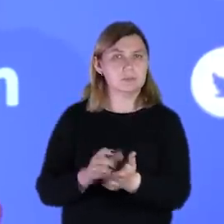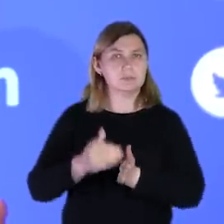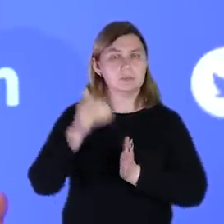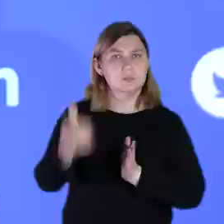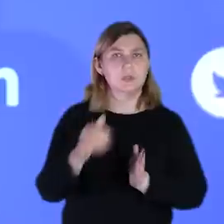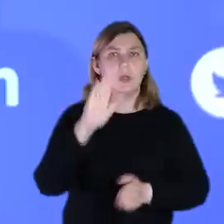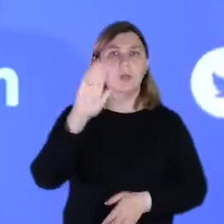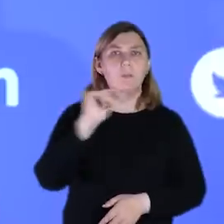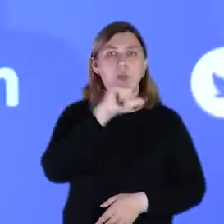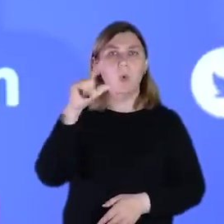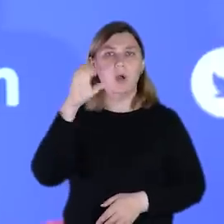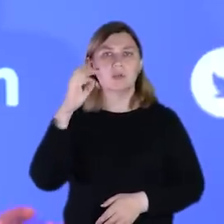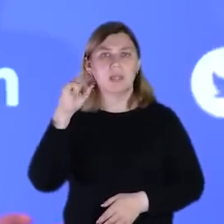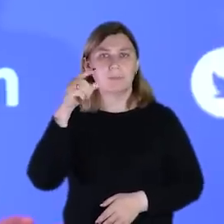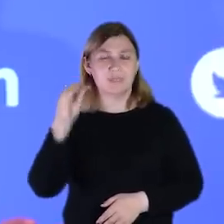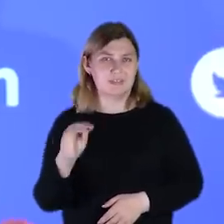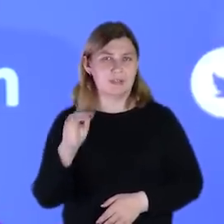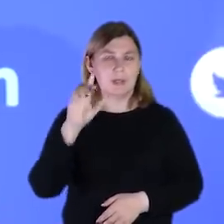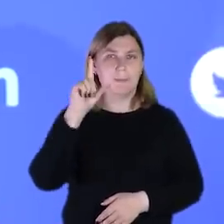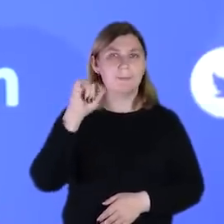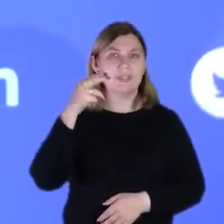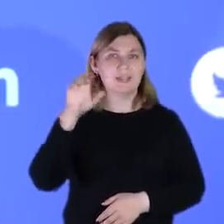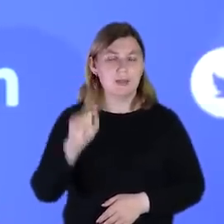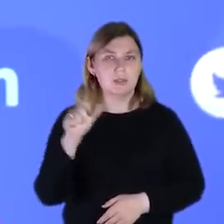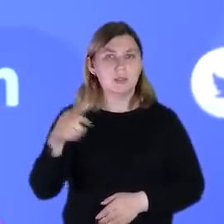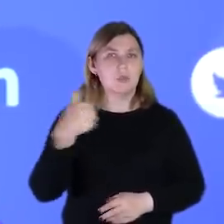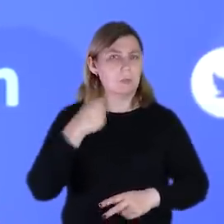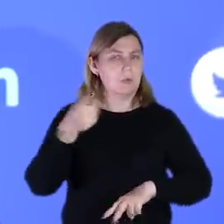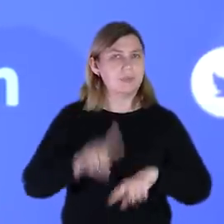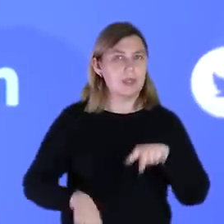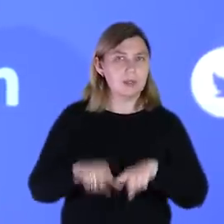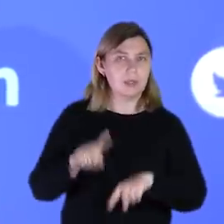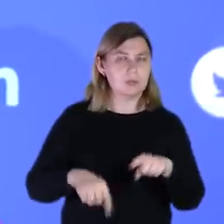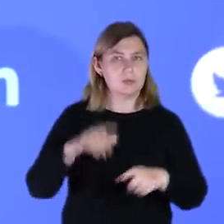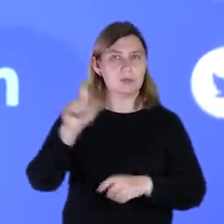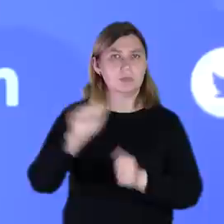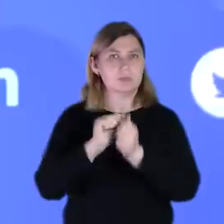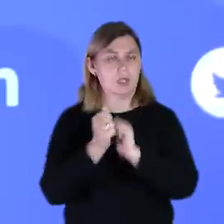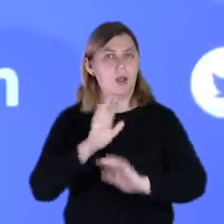błota pińskie, czyli po Pinę. To był taki naturalny bufor obronny (tak to